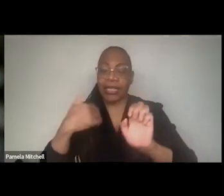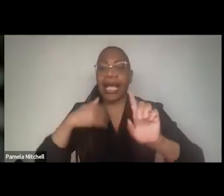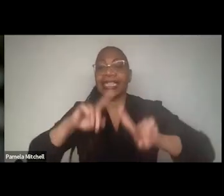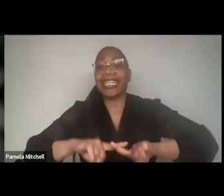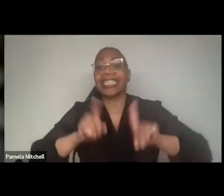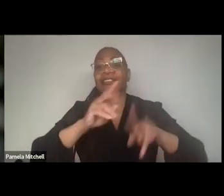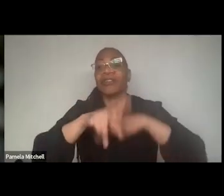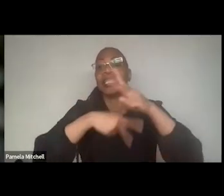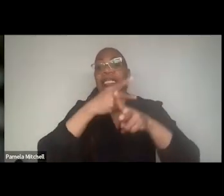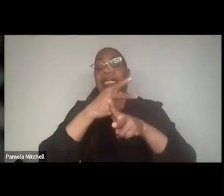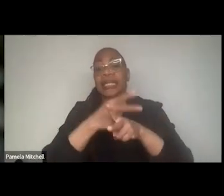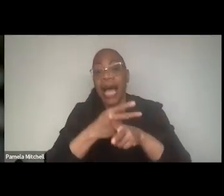que la persona podría experimentar.